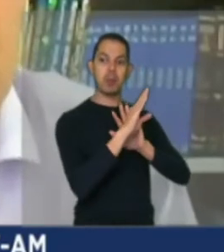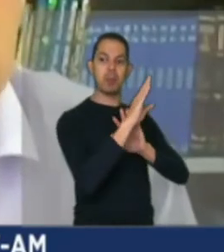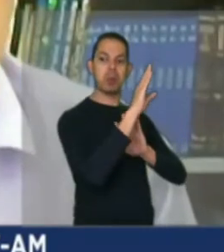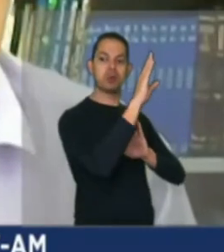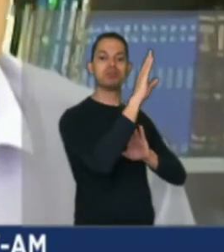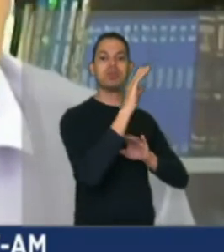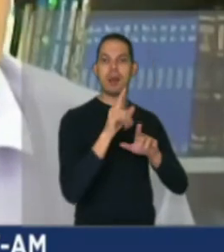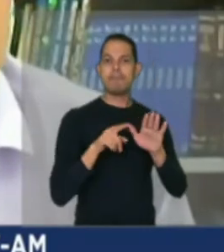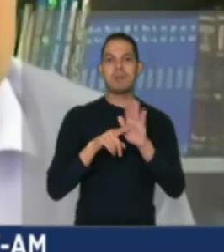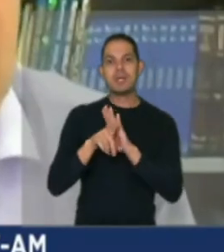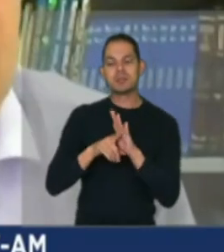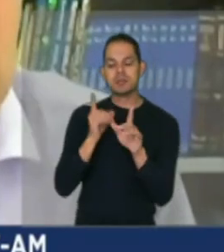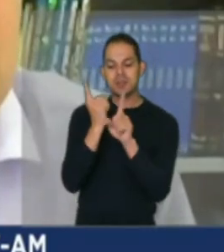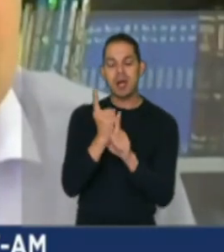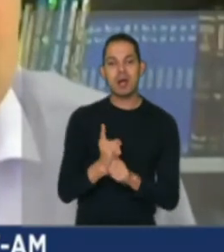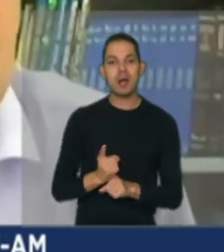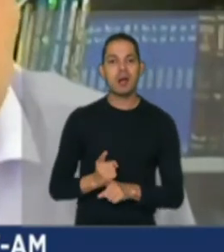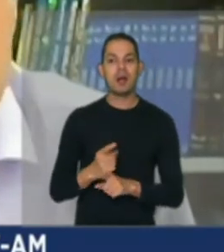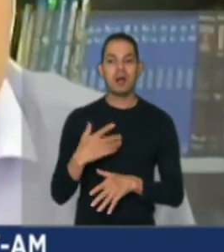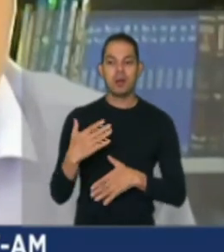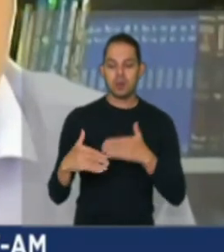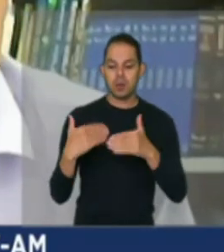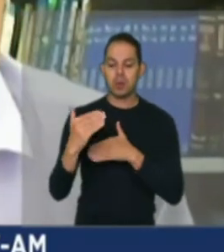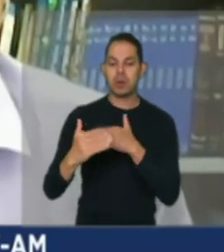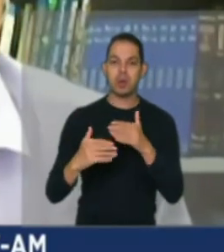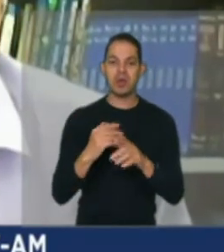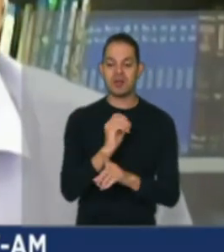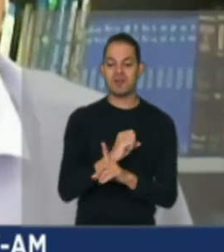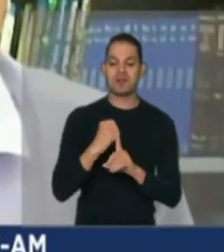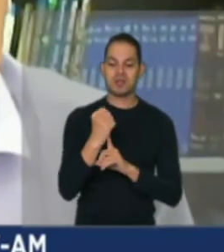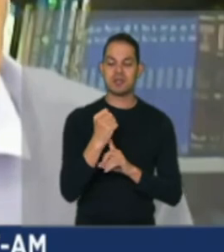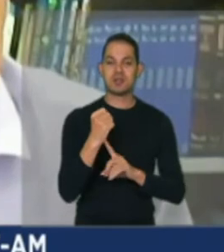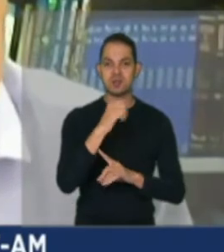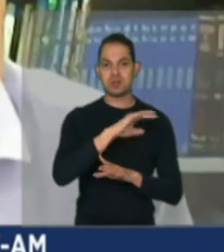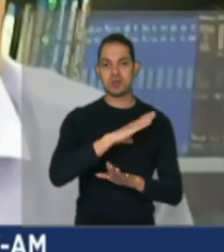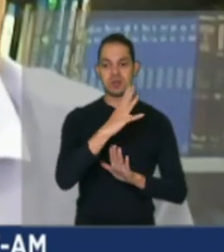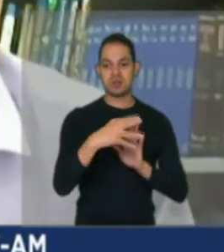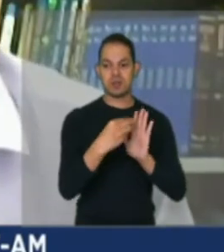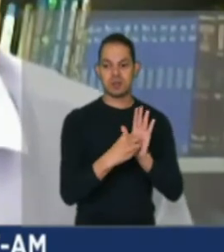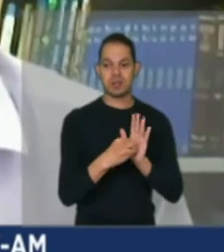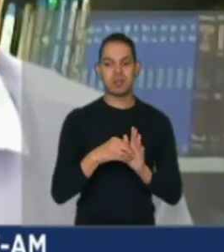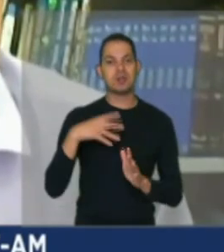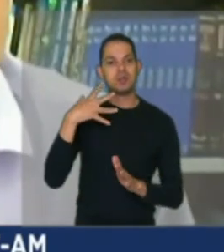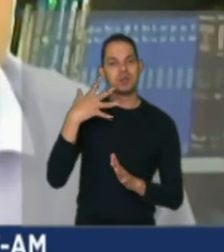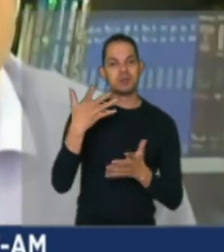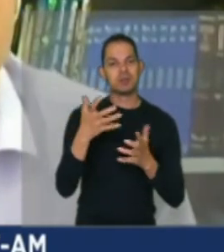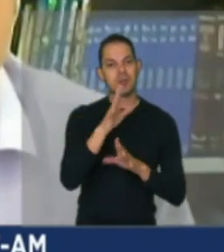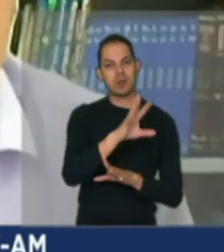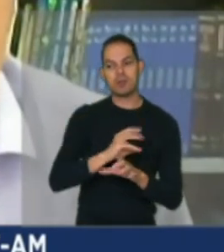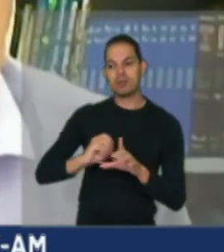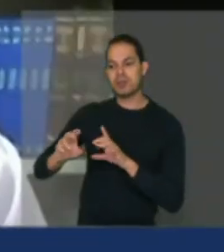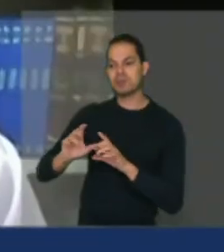QUE O LULA É O QUE PROMOVEU... SOCIAIS NA AMAZÔ NIA. GOSTARIA QUE FOSSE DIVULGADO NA VOZ DO BRASIL O NOSSO DISCURSO, SENHOR PRESIDENTE.